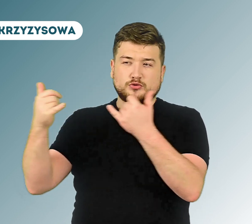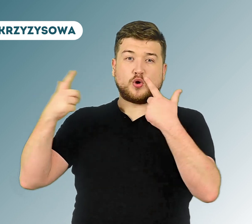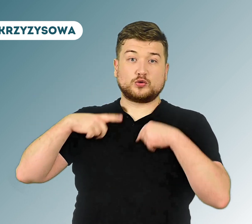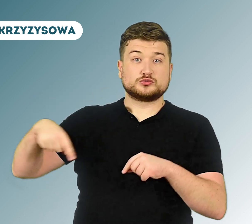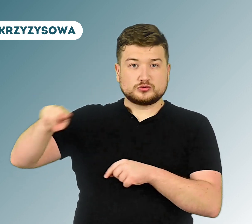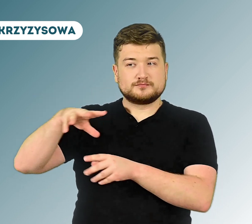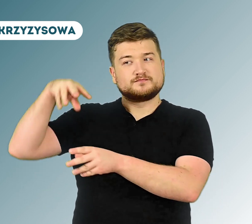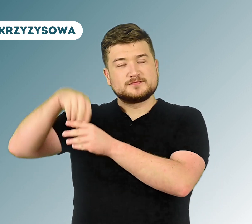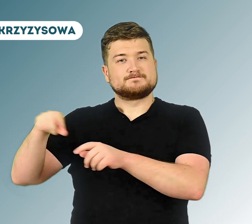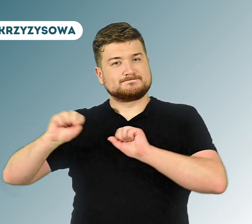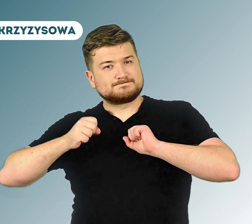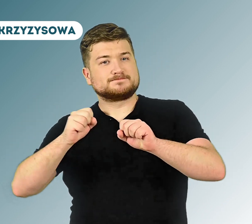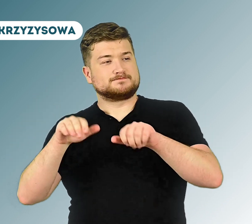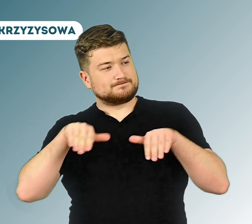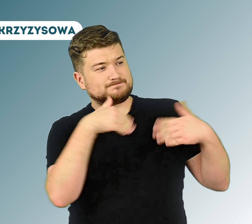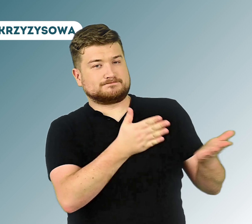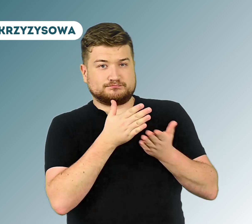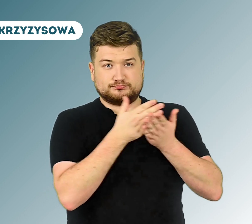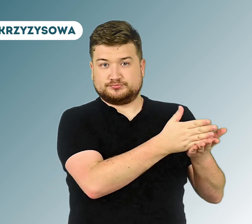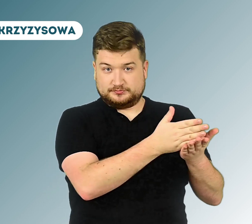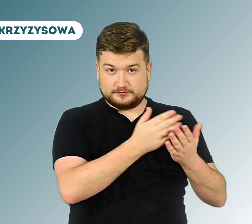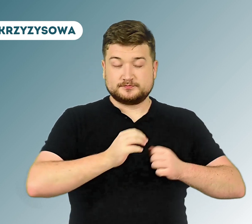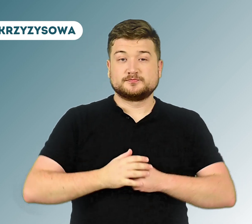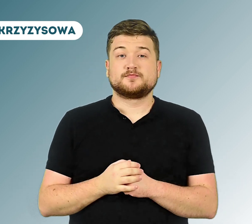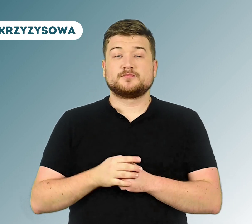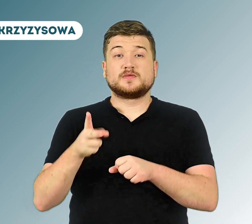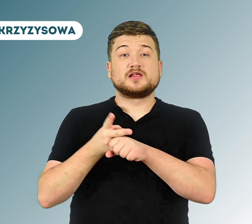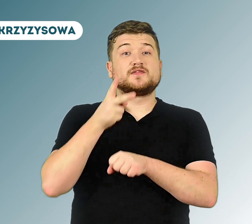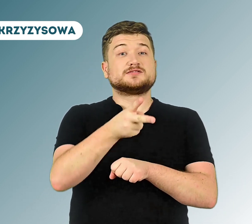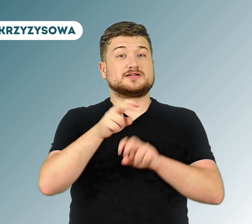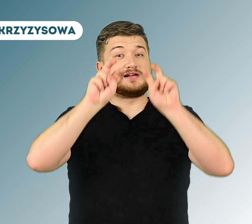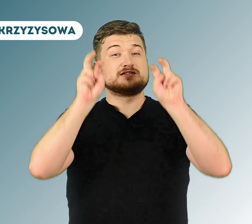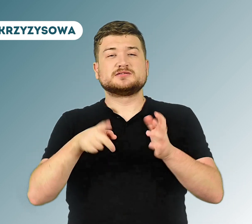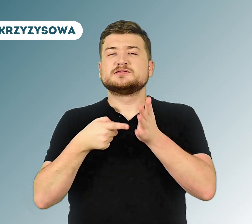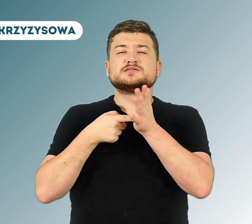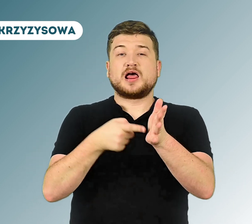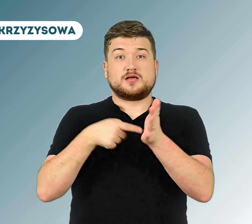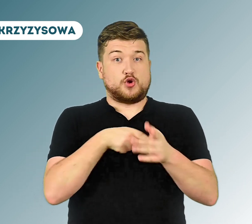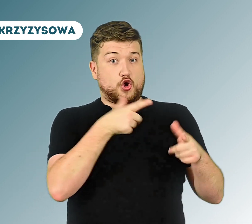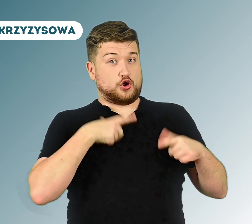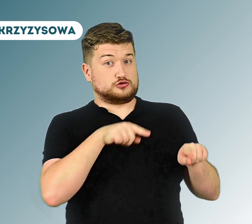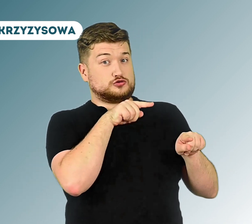który podejmuje działanie na rzecz osób i rodzin będących w stanie kryzysu. Celem interwencji kryzysowej jest